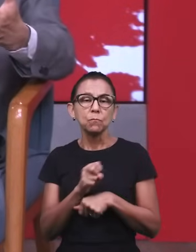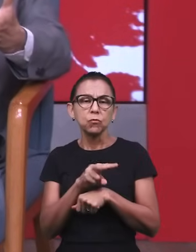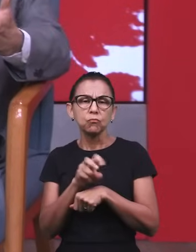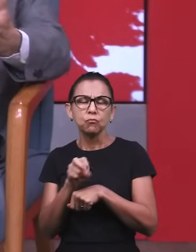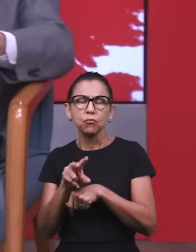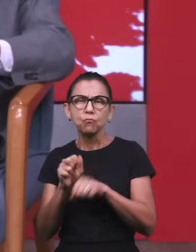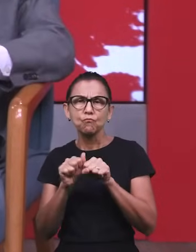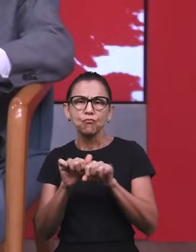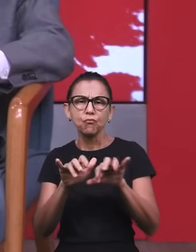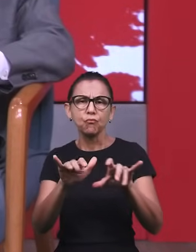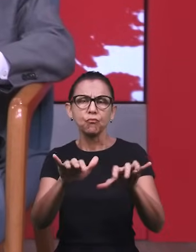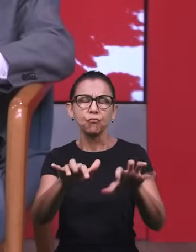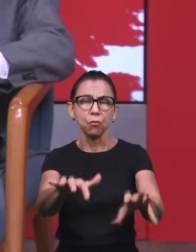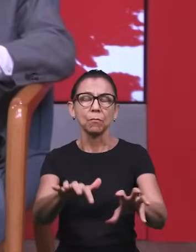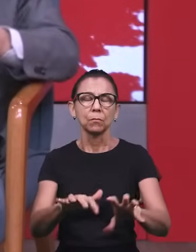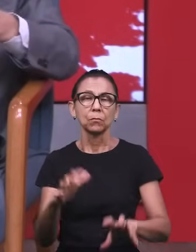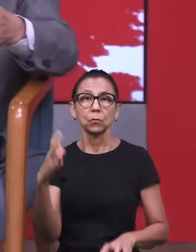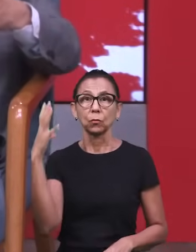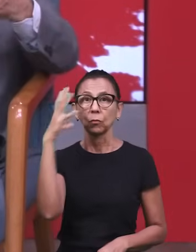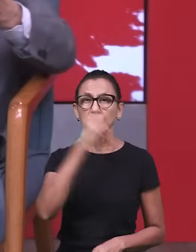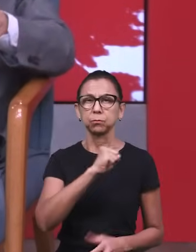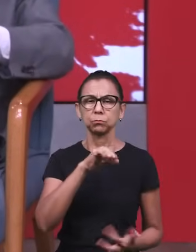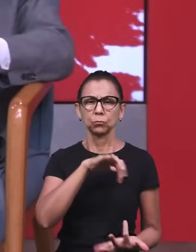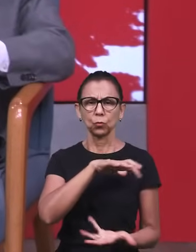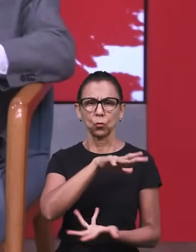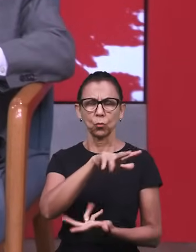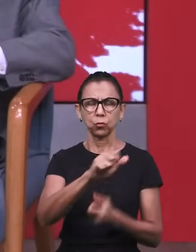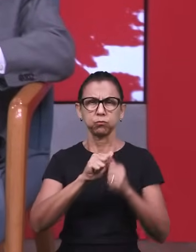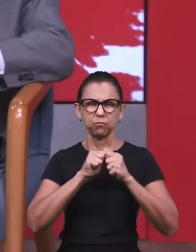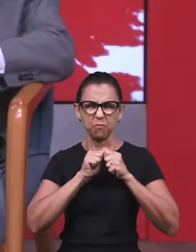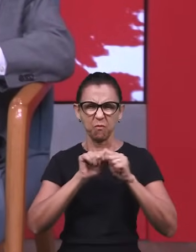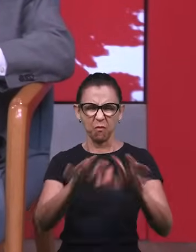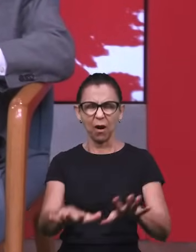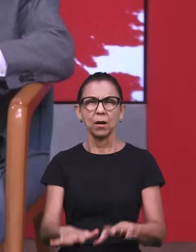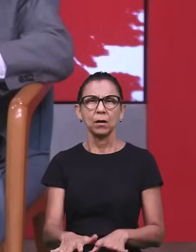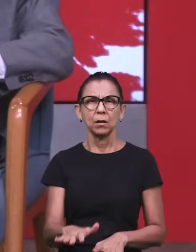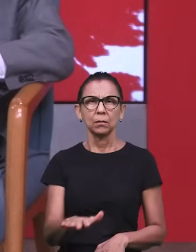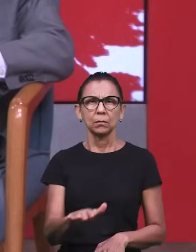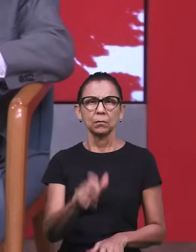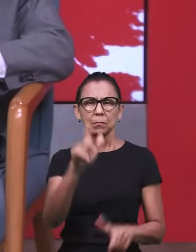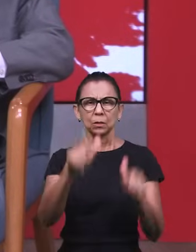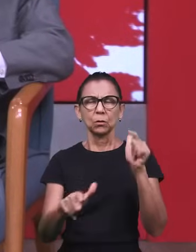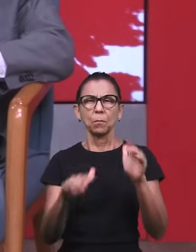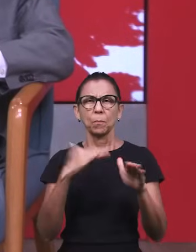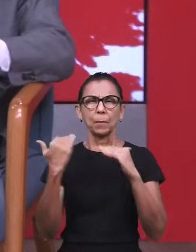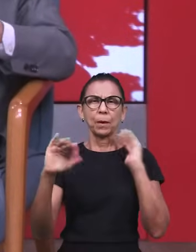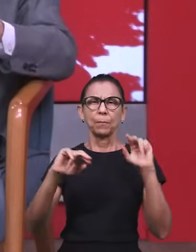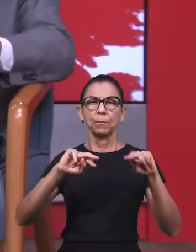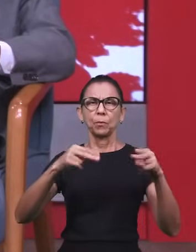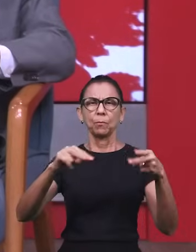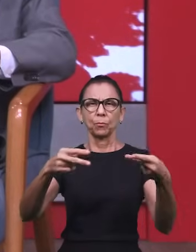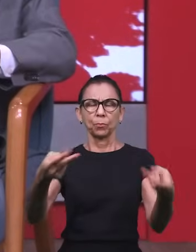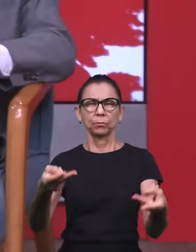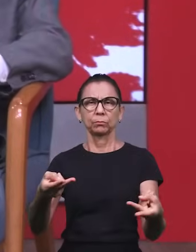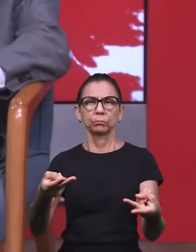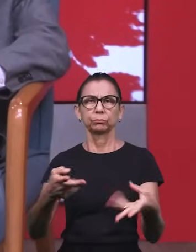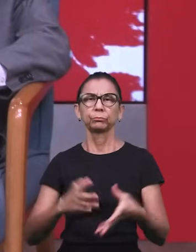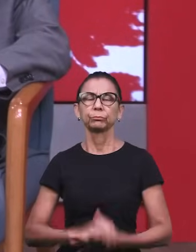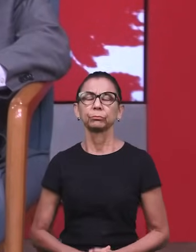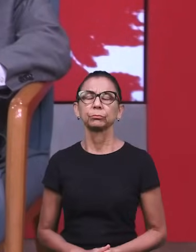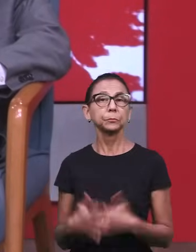hábil para isso porque o vírus se propagou de forma muito rápida e de forma muito letal